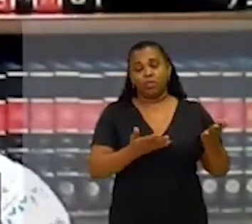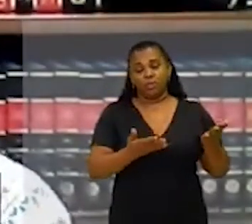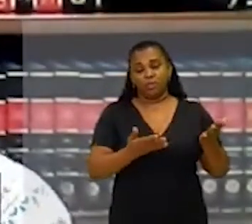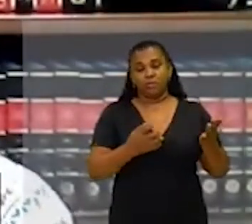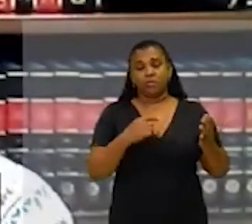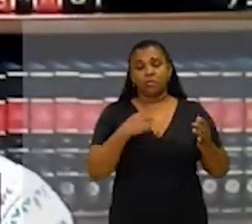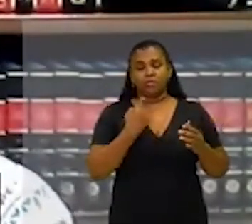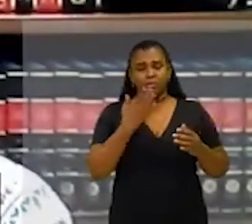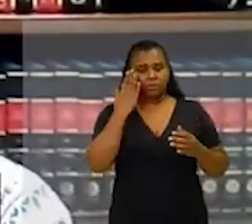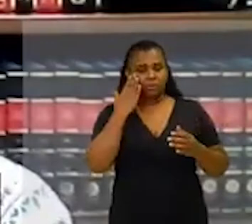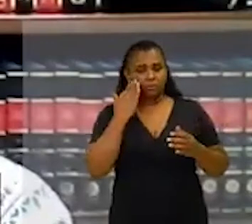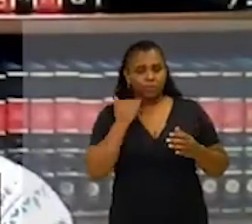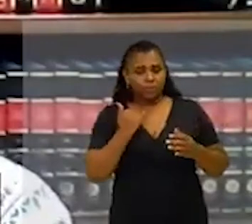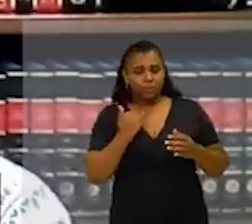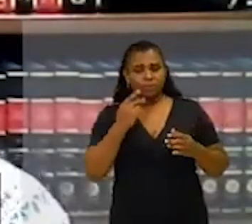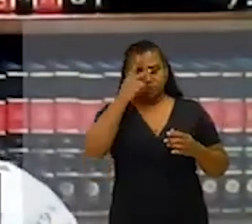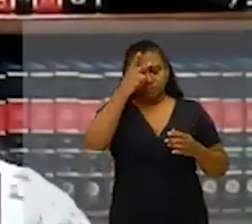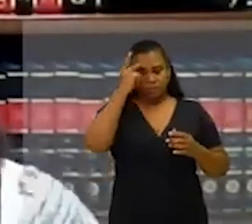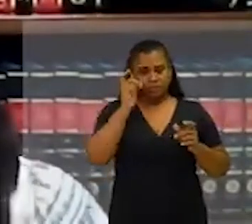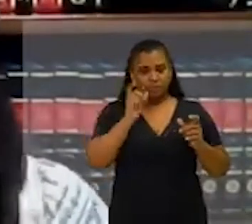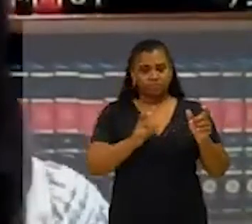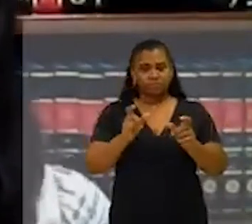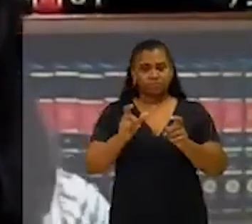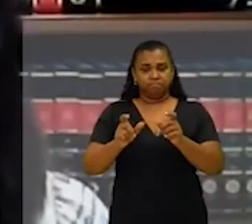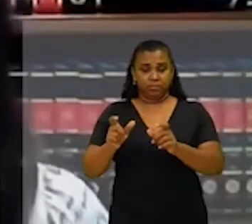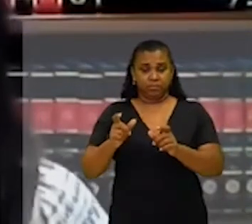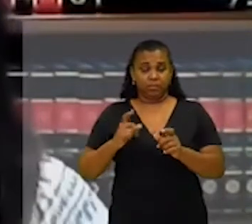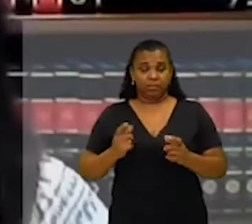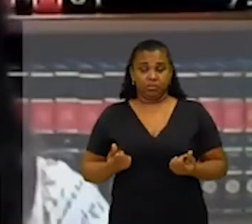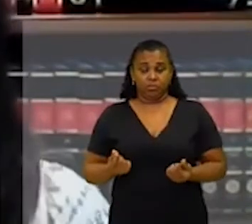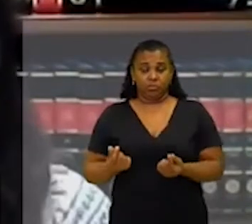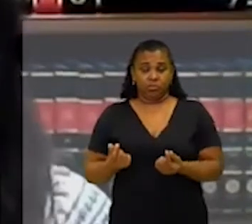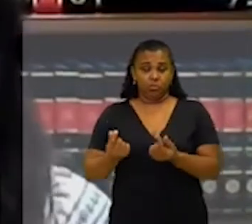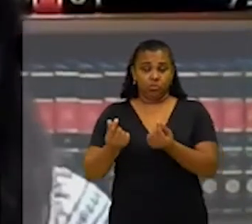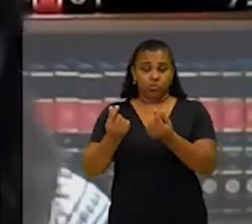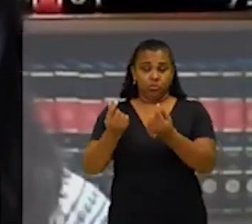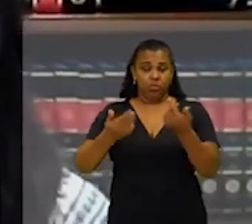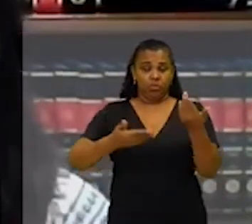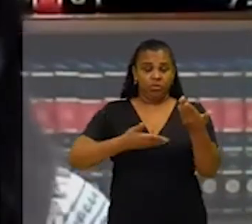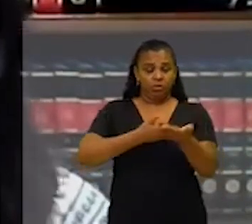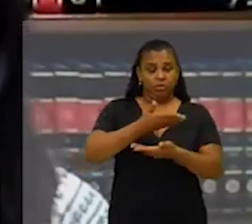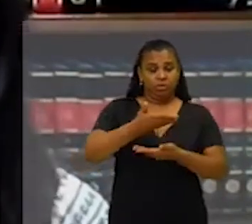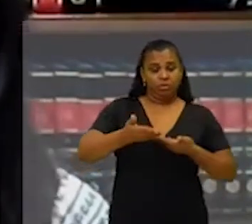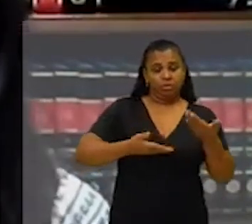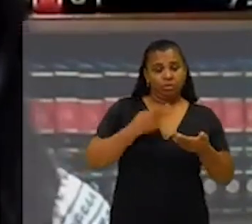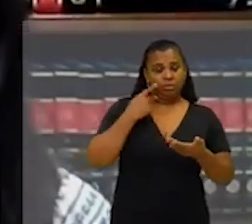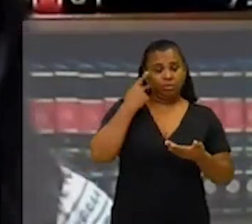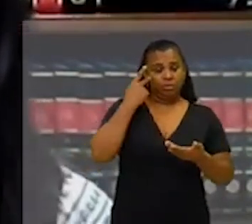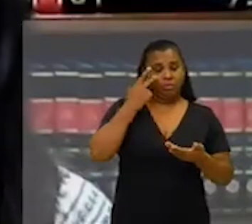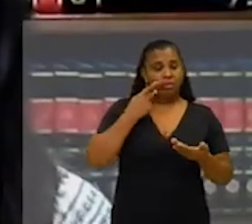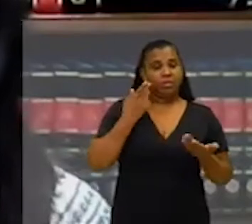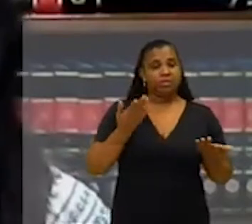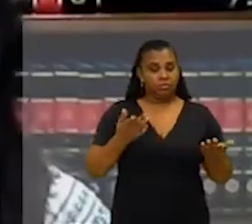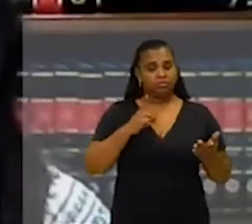de bem justamente desempenho esse trânsito no âmbito político e uma muito público Então